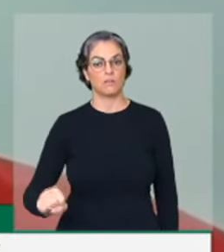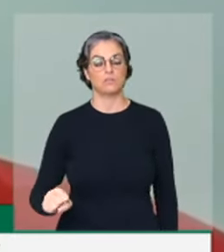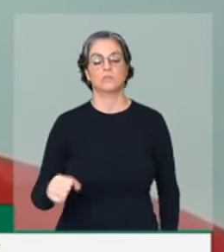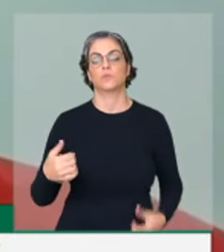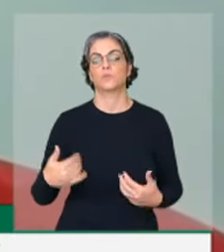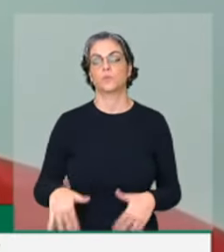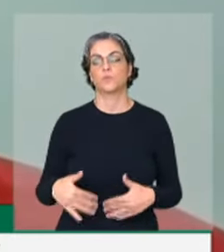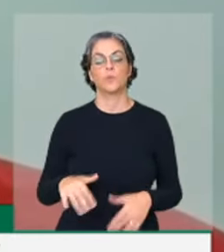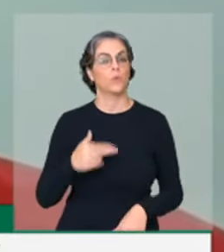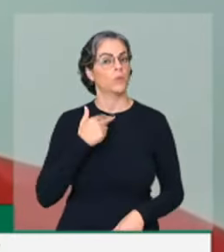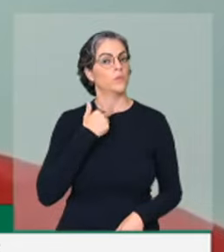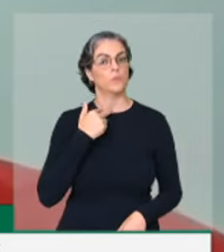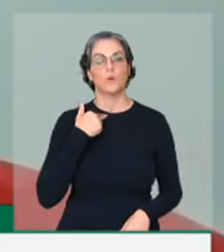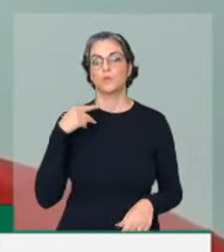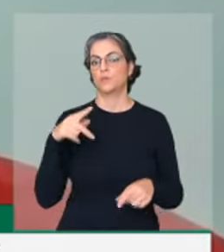INICIADO DEPOIS DE MUITA PRESSÃO... NO PASSADO NÃO